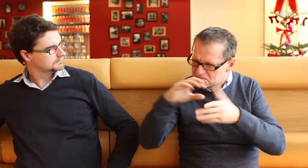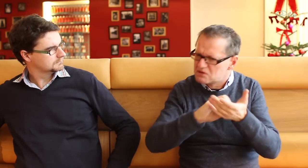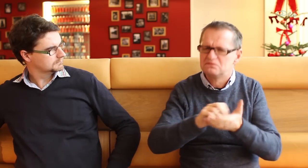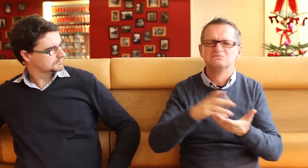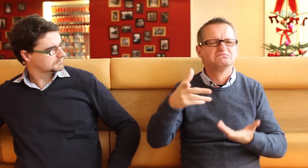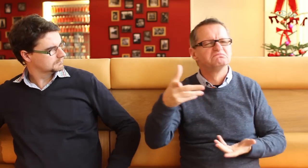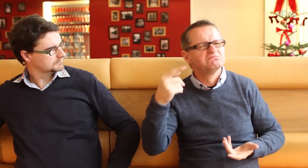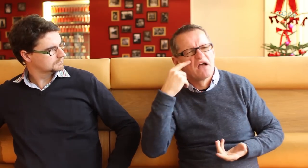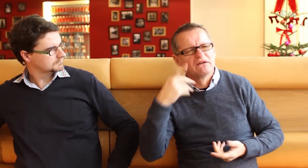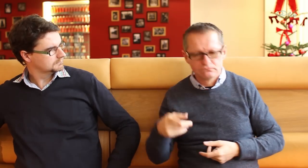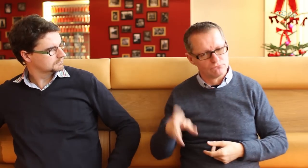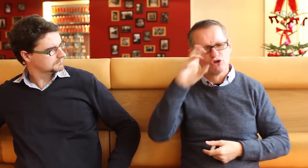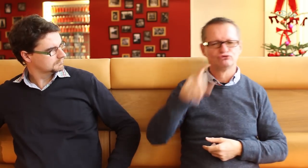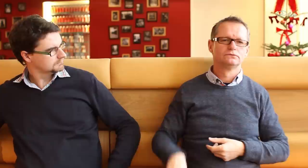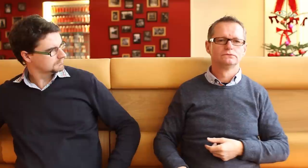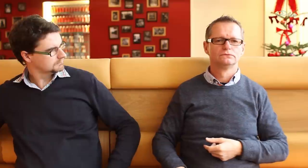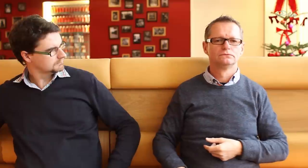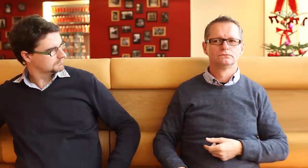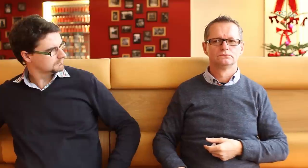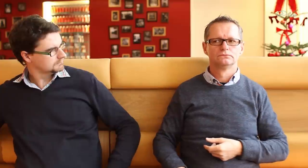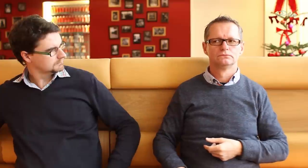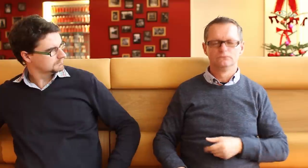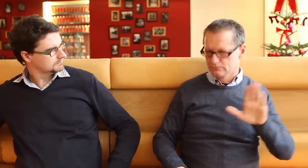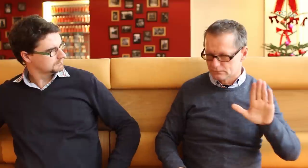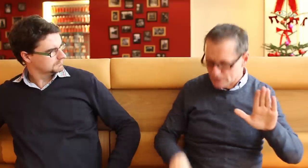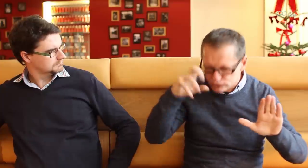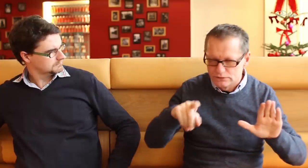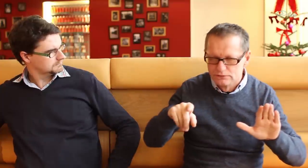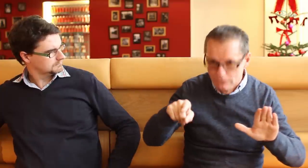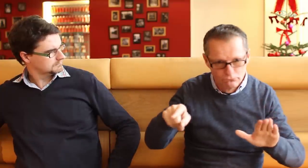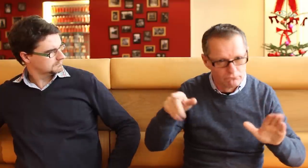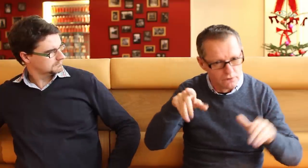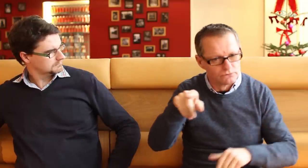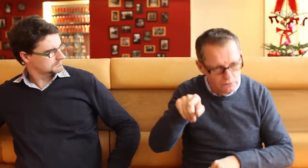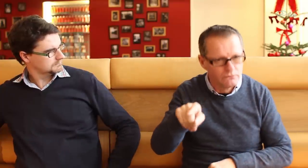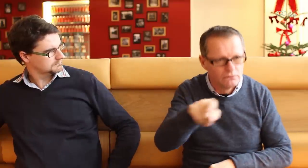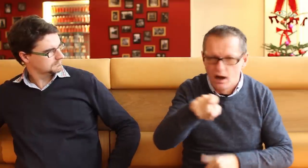Sie haben gesagt, sie haben auch Usher. Das hat mich verwundert. Alle hatten Usher und gebärdeten nicht!